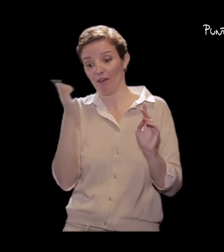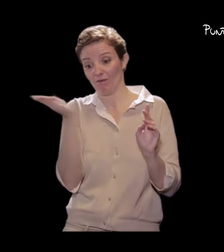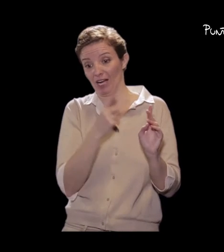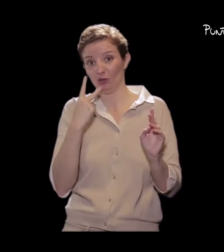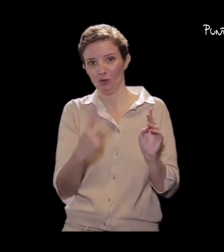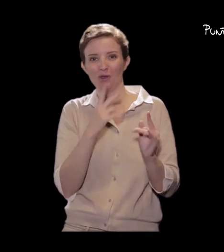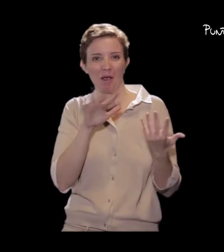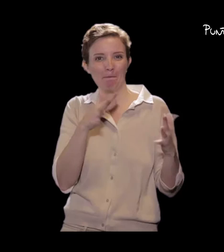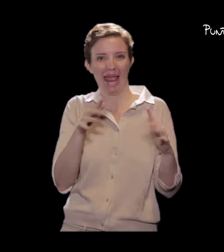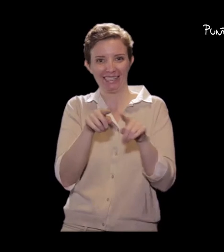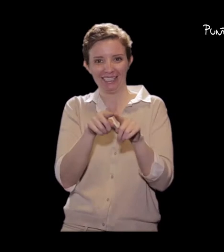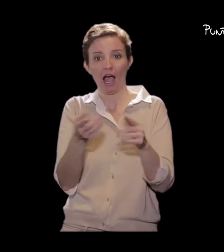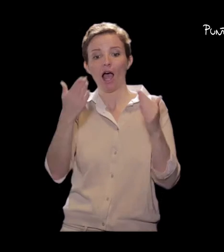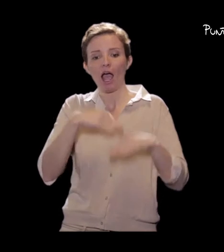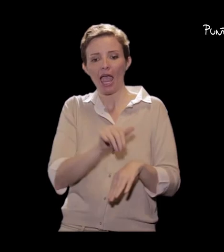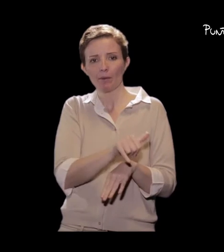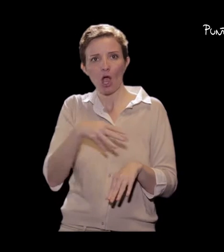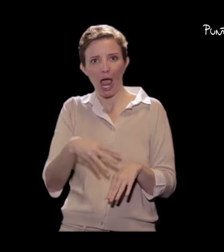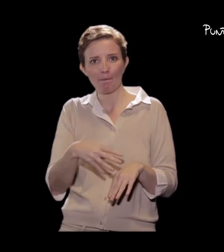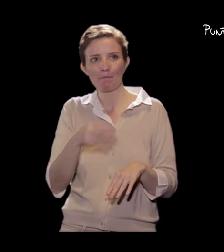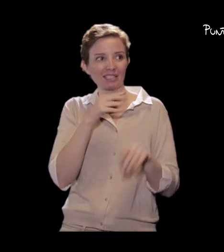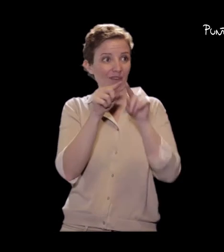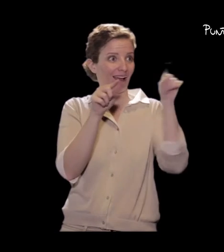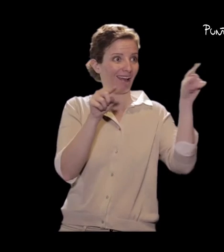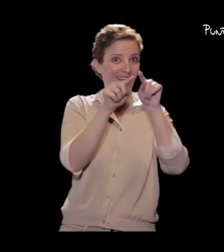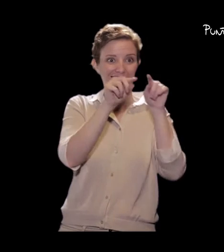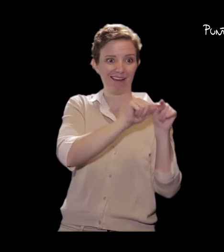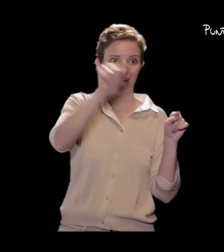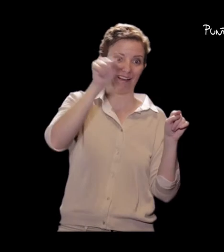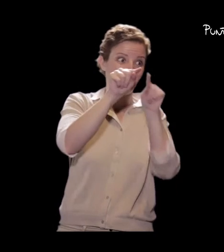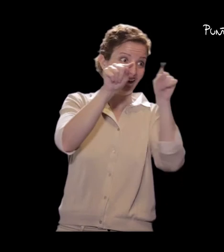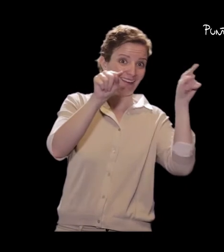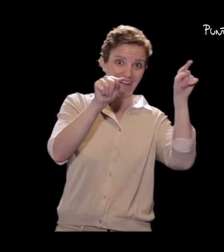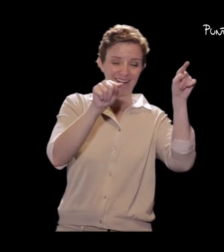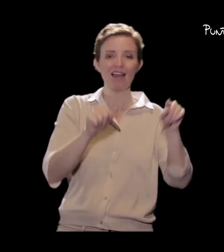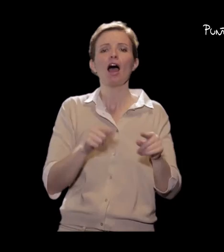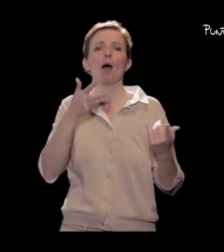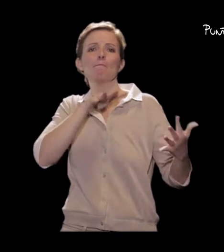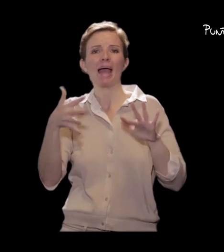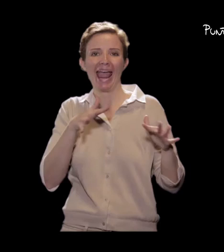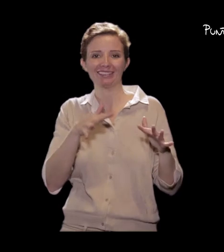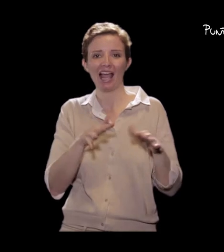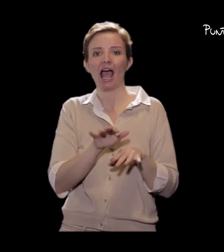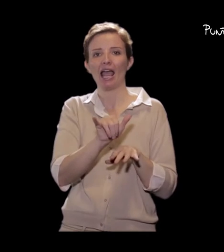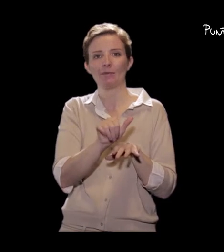e y(M), ossia l'ordinata del punto medio, sarà la media delle ordinate dei due punti.